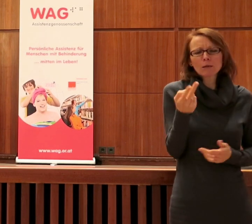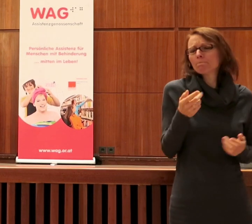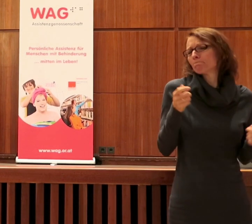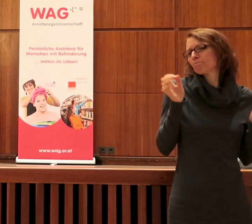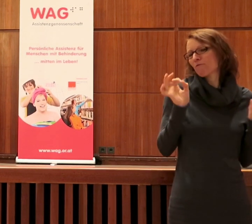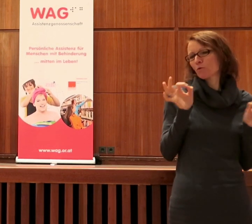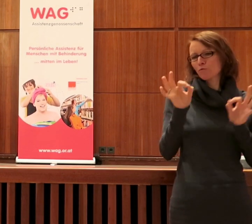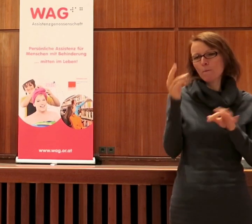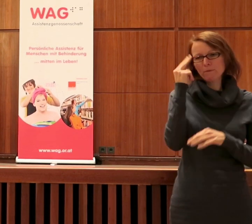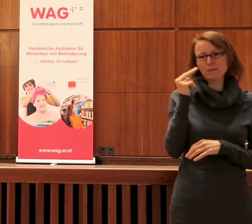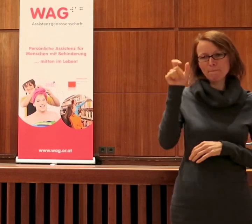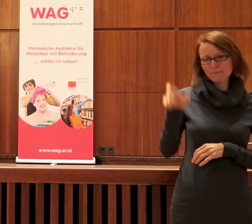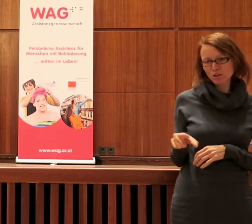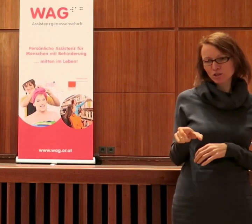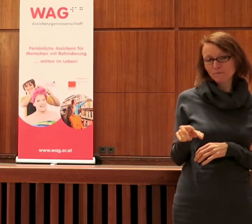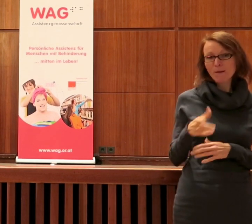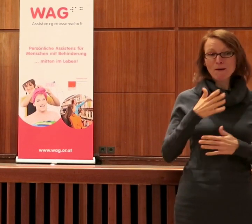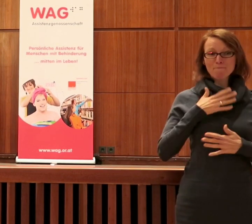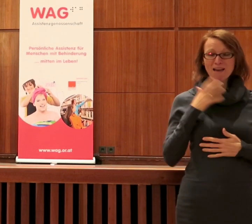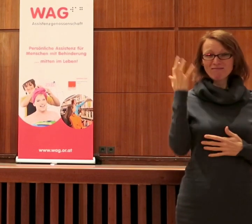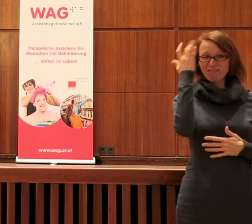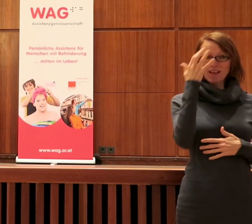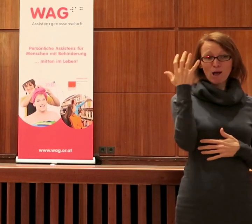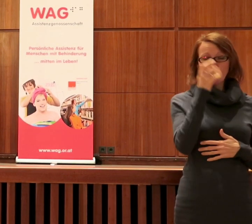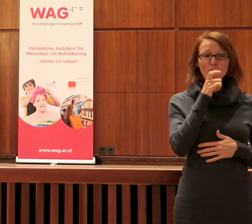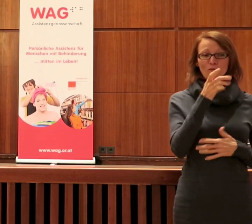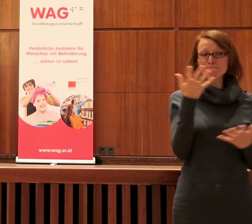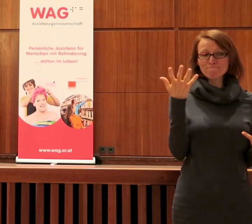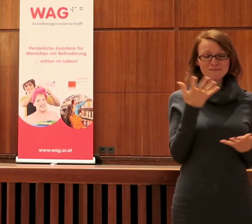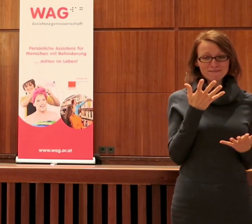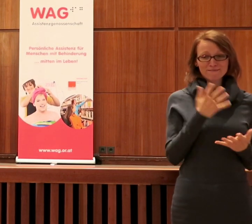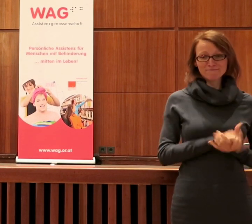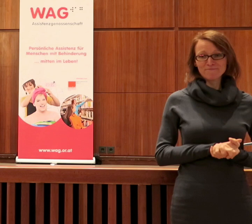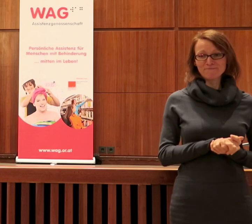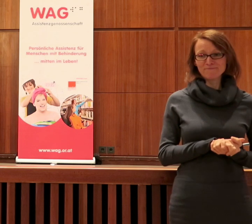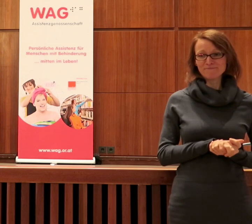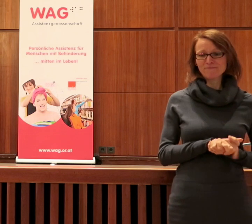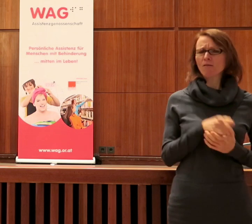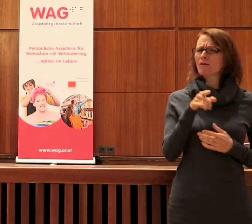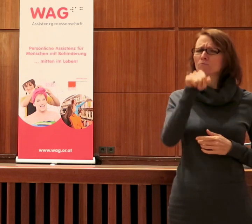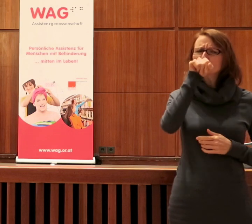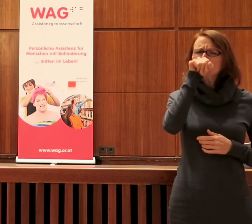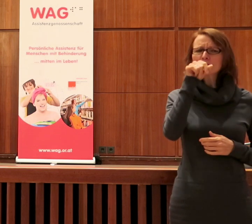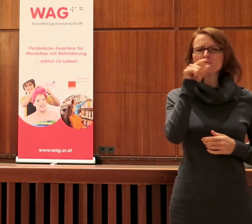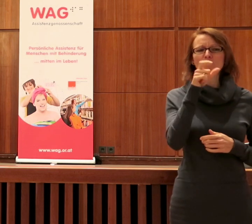Aber mein persönlicher Traumberuf für einen Blinden, also den Beruf würde ich wirklich gerne einfmal machen,